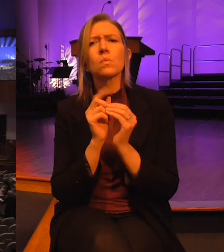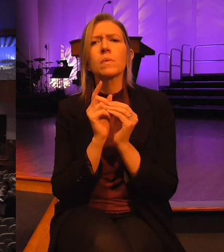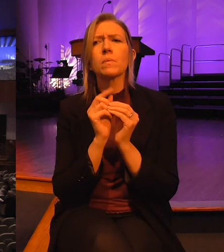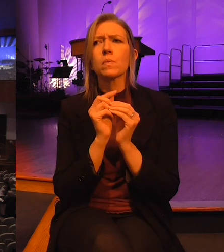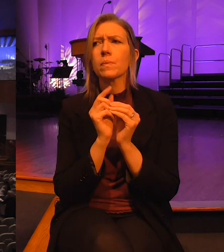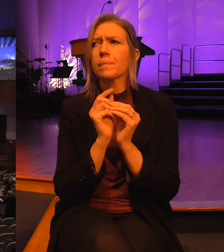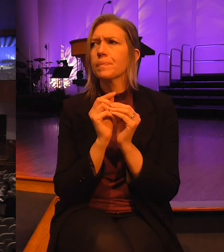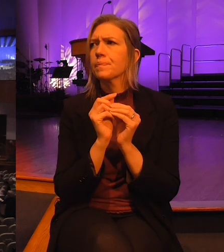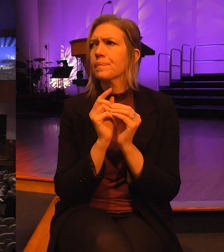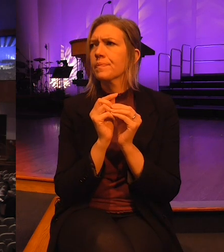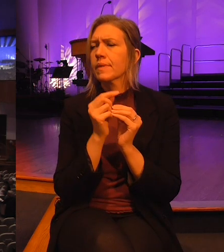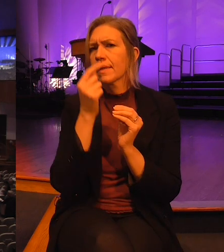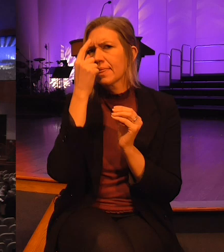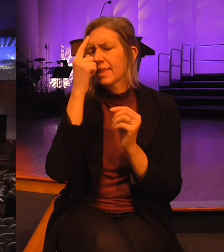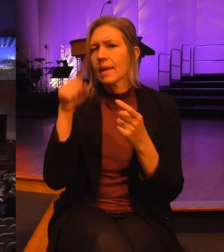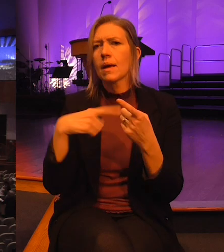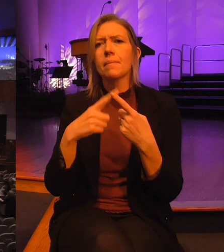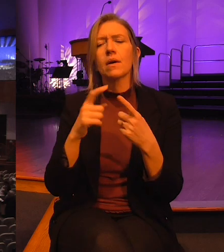que Crepúsculos tienen espacio para uno más, cariño, ¿te